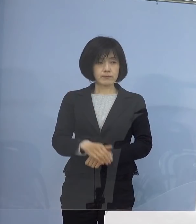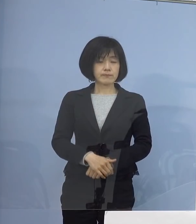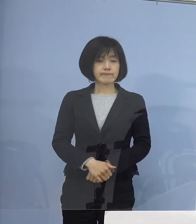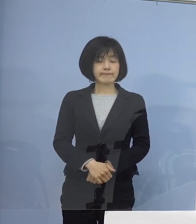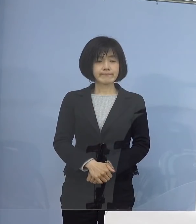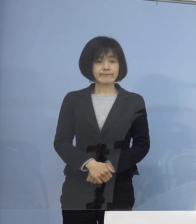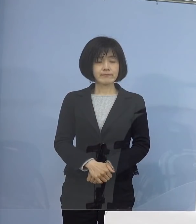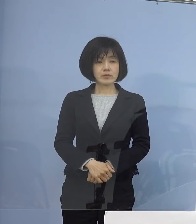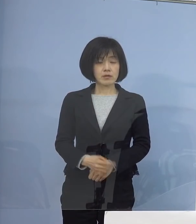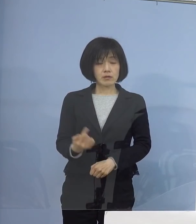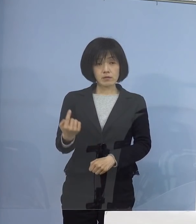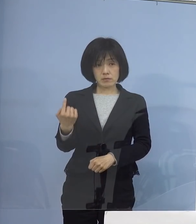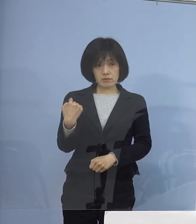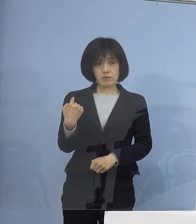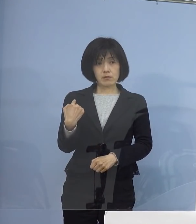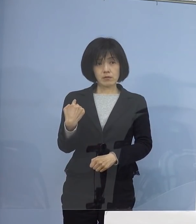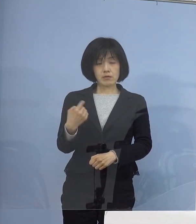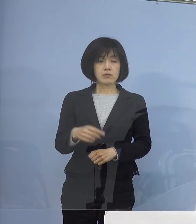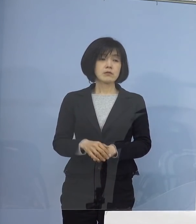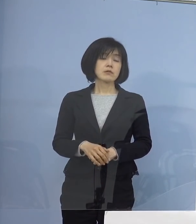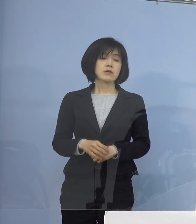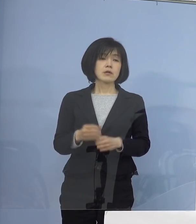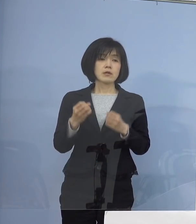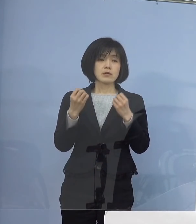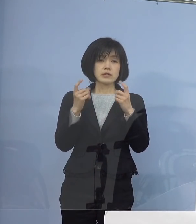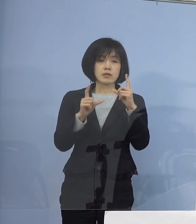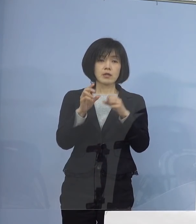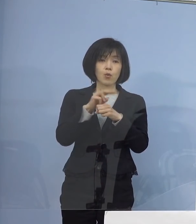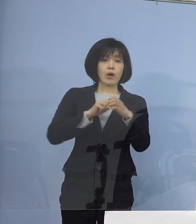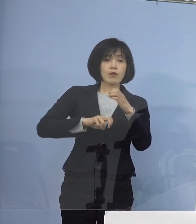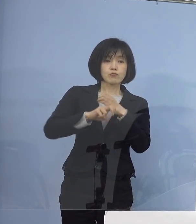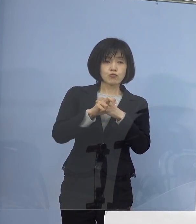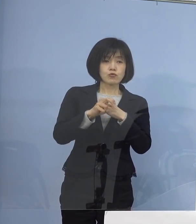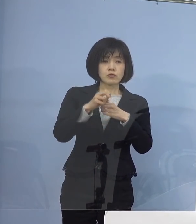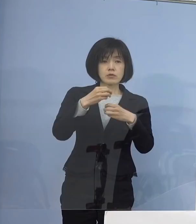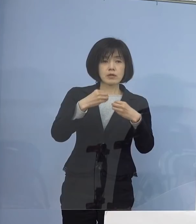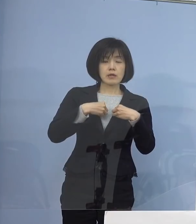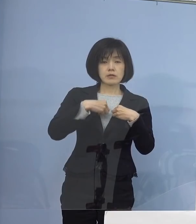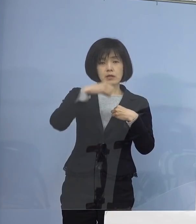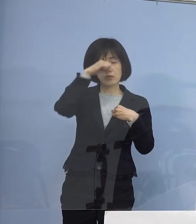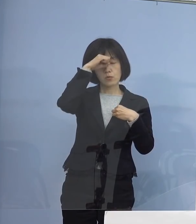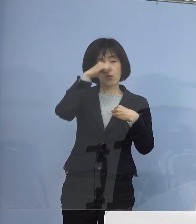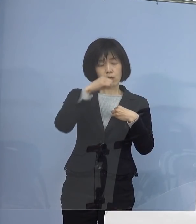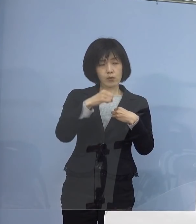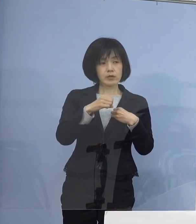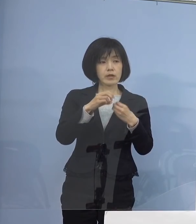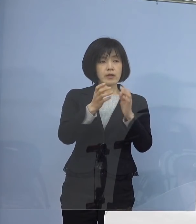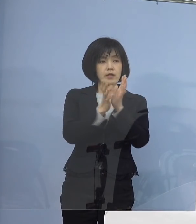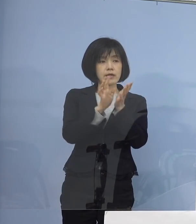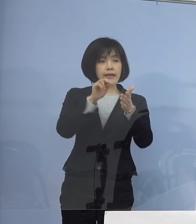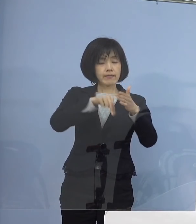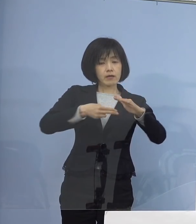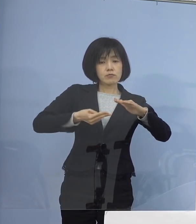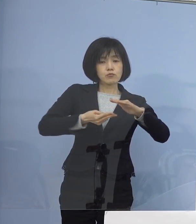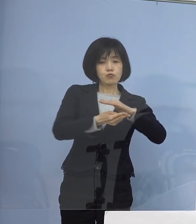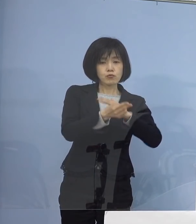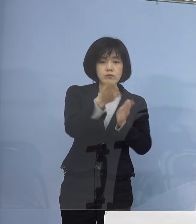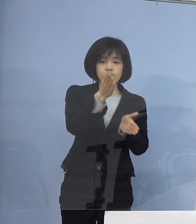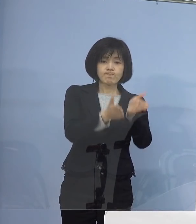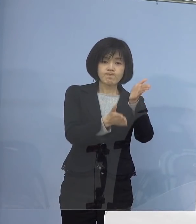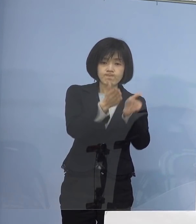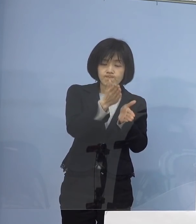昨日、新型コロナウイルス感染症で 県内医療機関に入院をされておられました